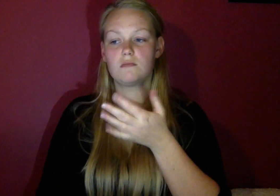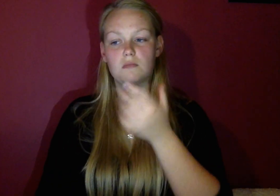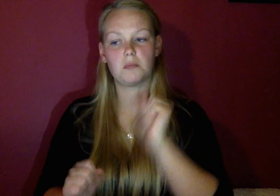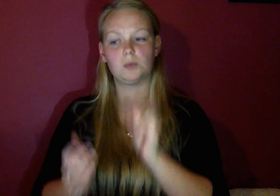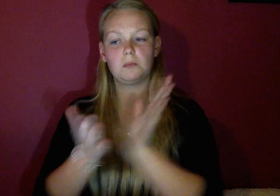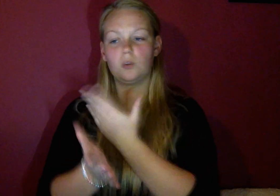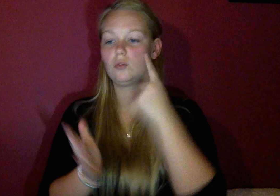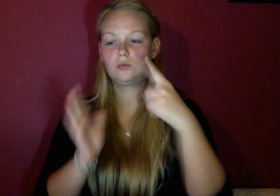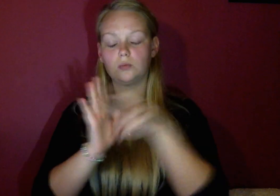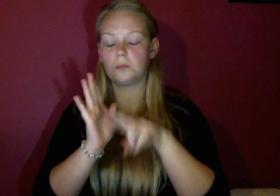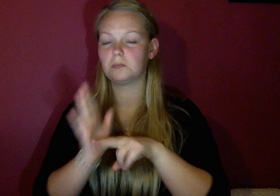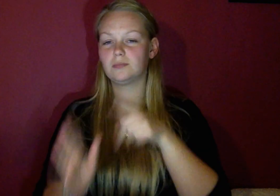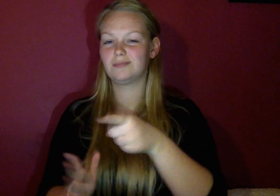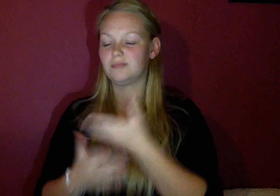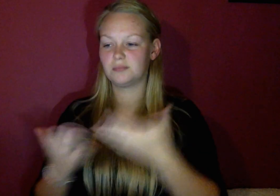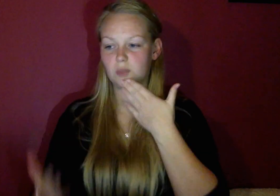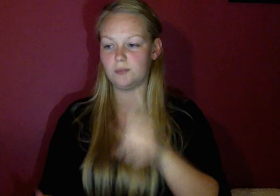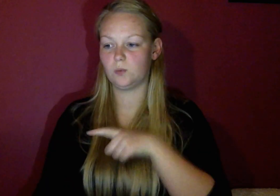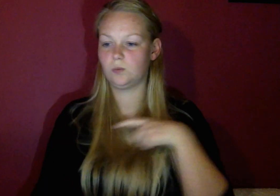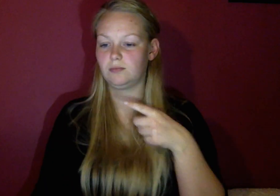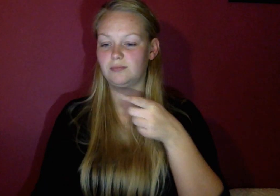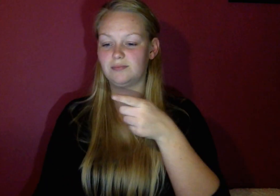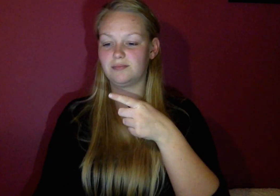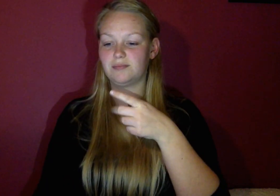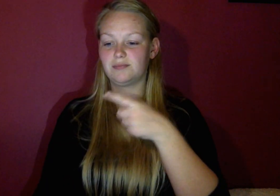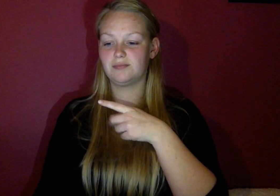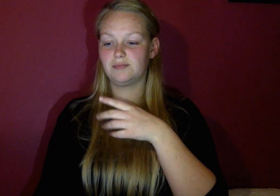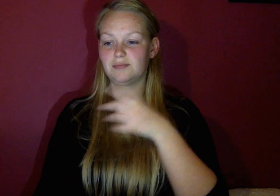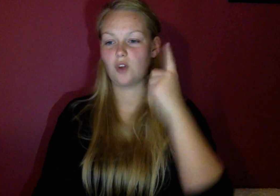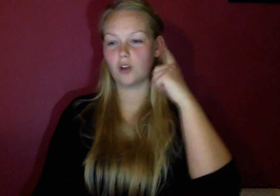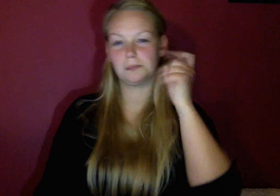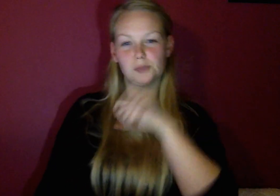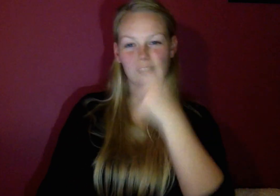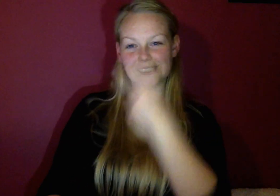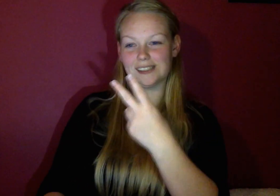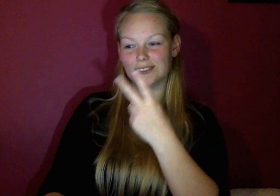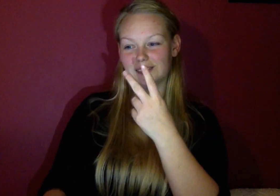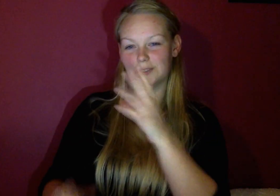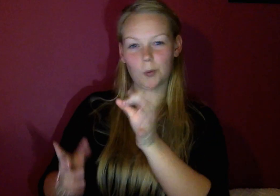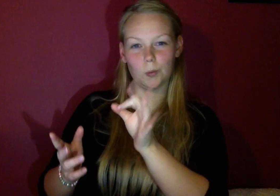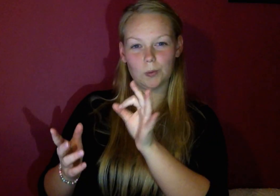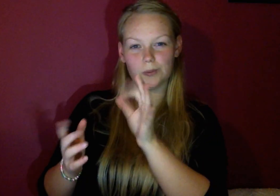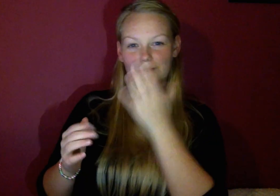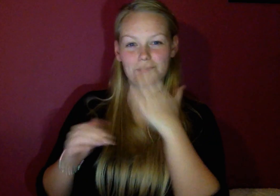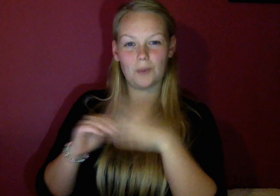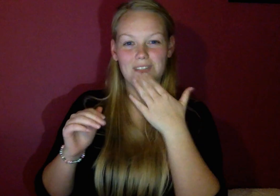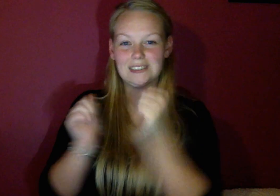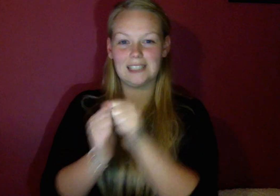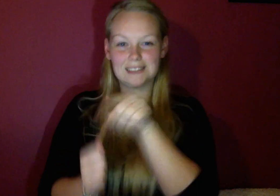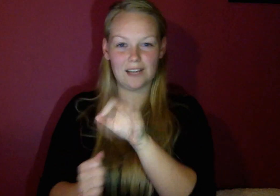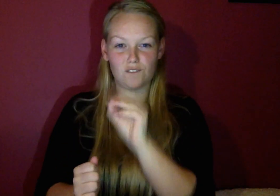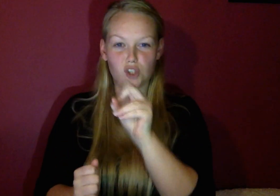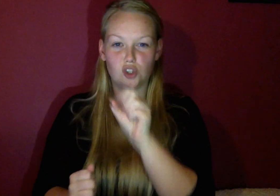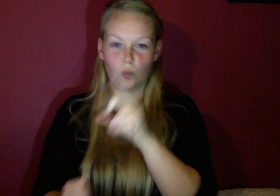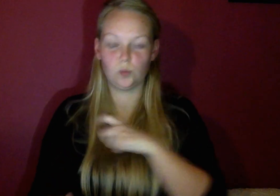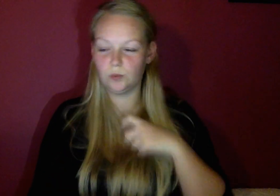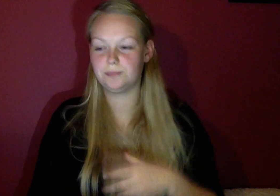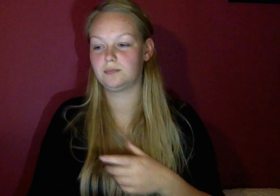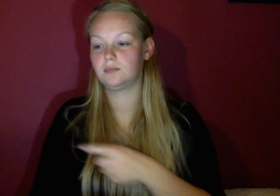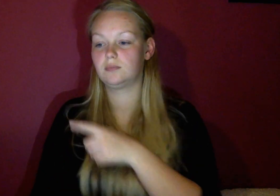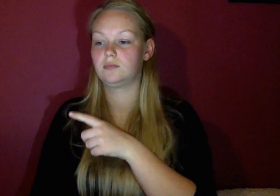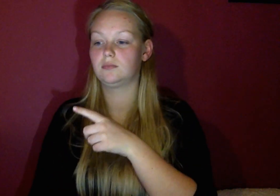Jag sa "Hörselnormen måste bort. Den är inte bra för oss. Den förgör oss på ett sätt som hörande inte ser."